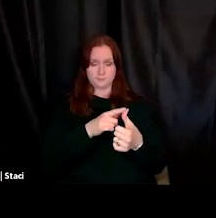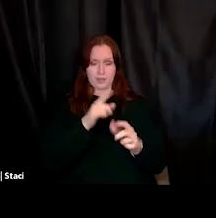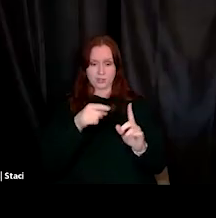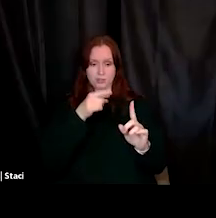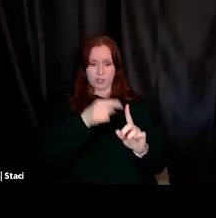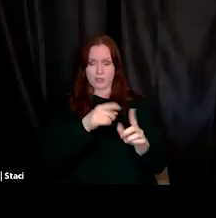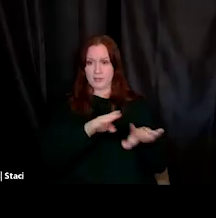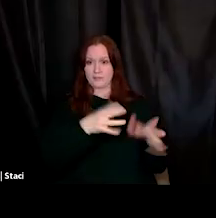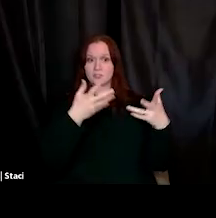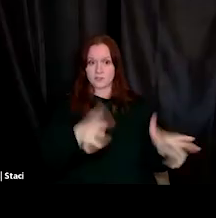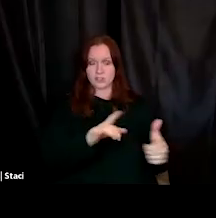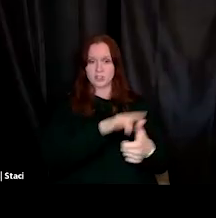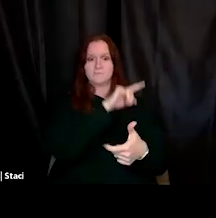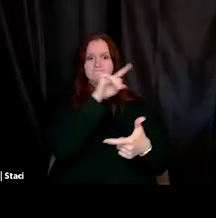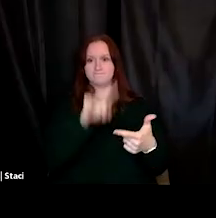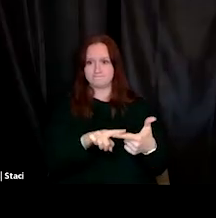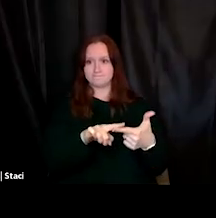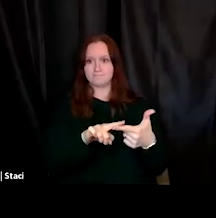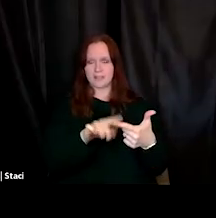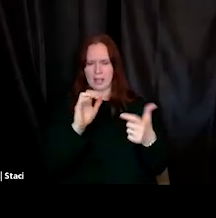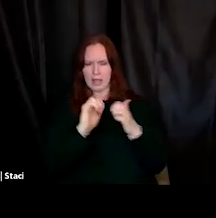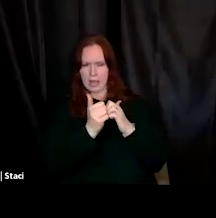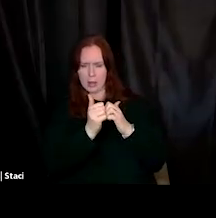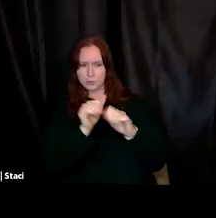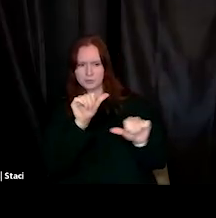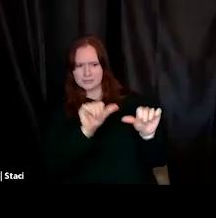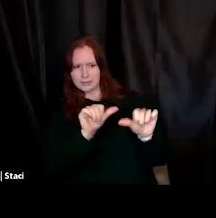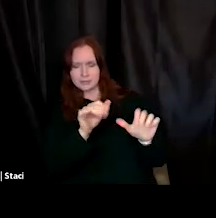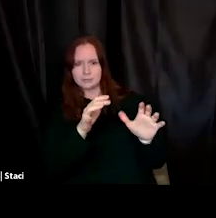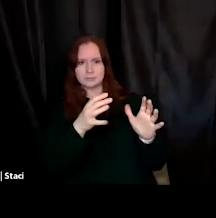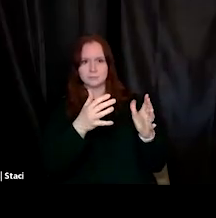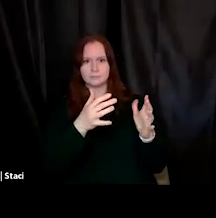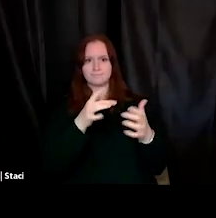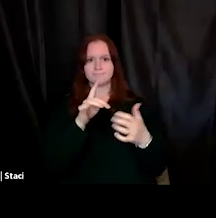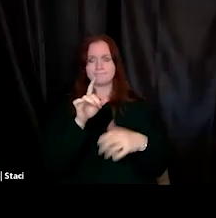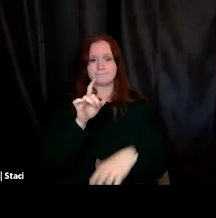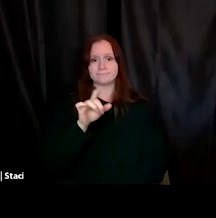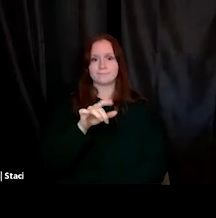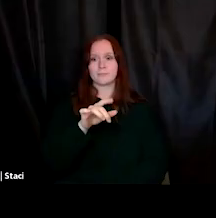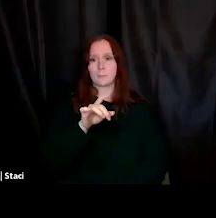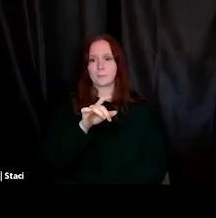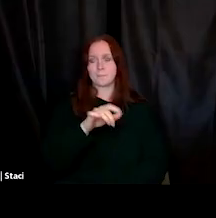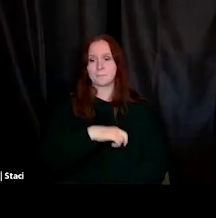tiene un enlace o coordinador de personas sin hogar, y es el objetivo de esa persona designada